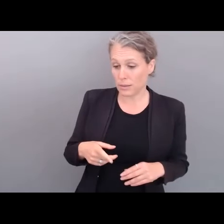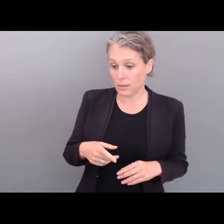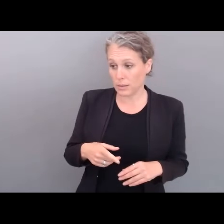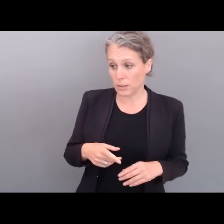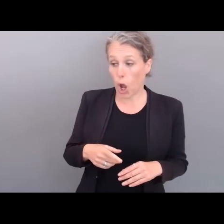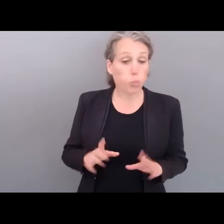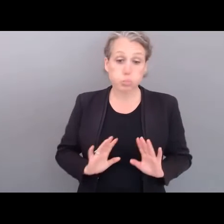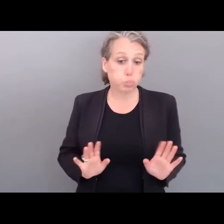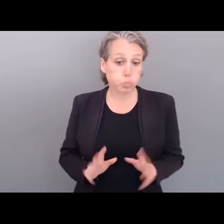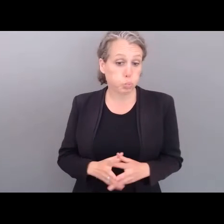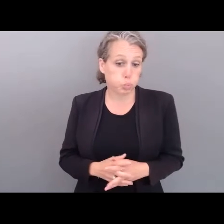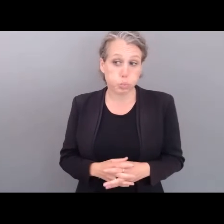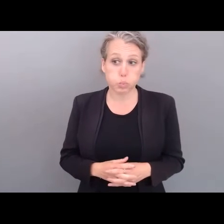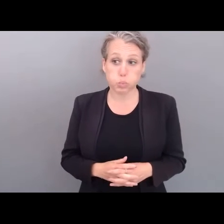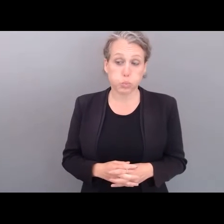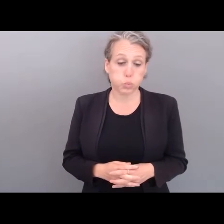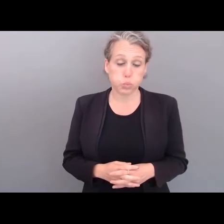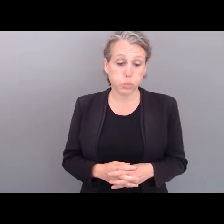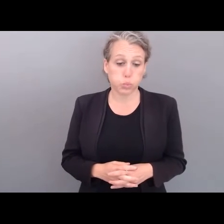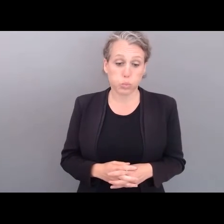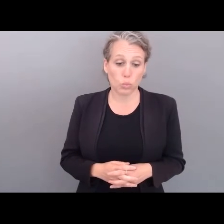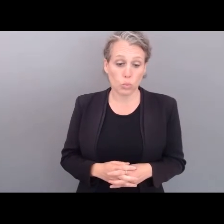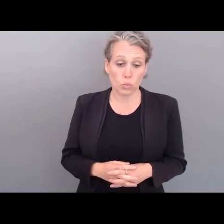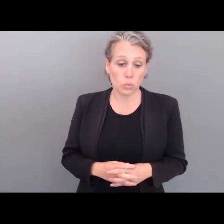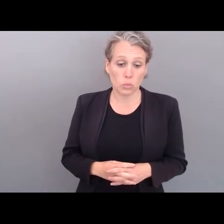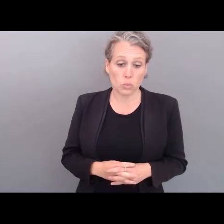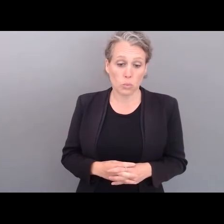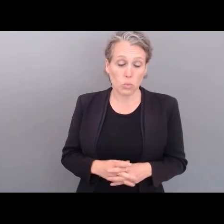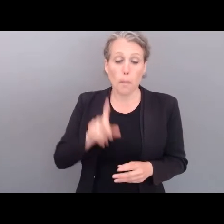¿a ese?